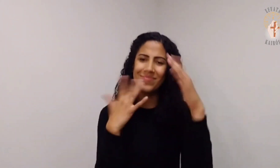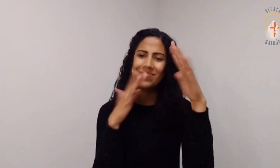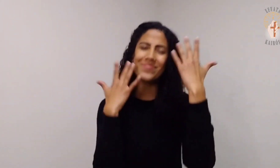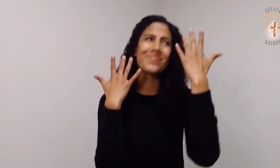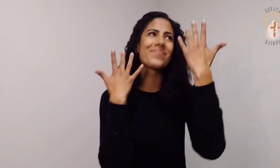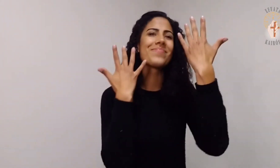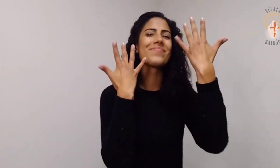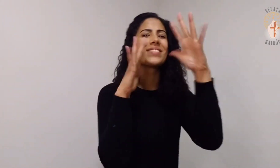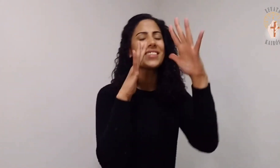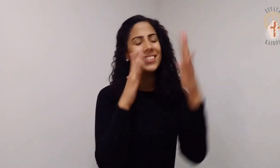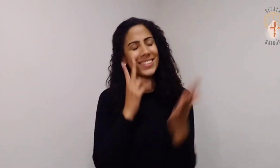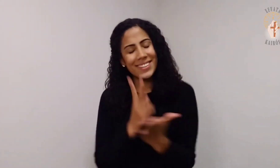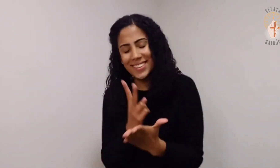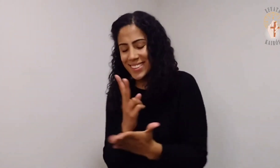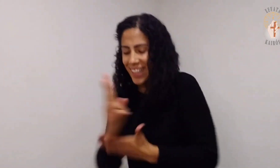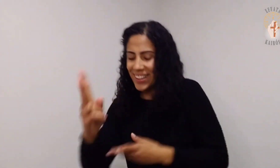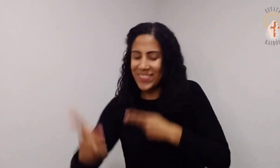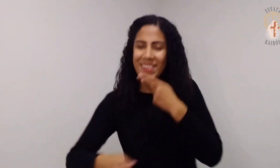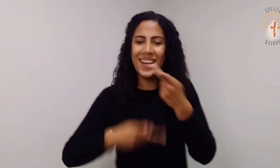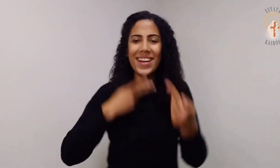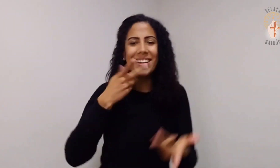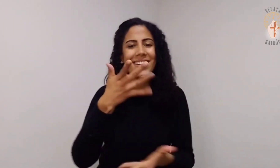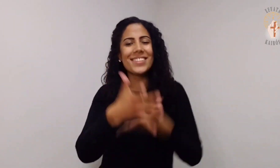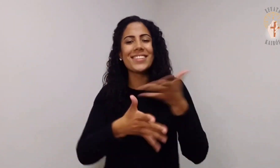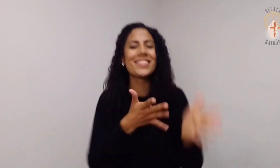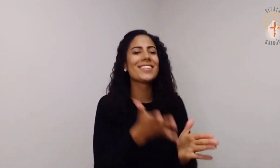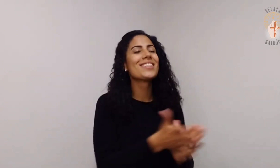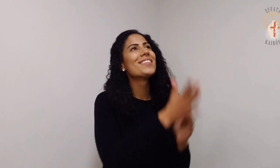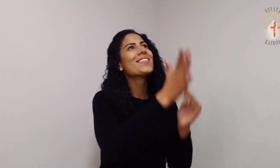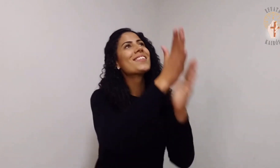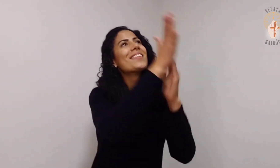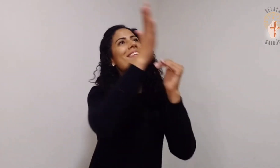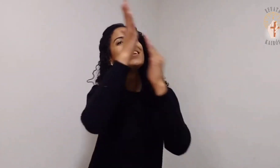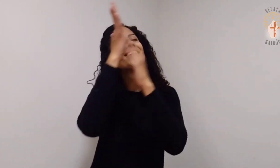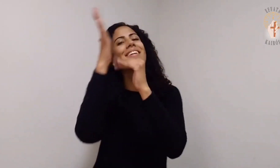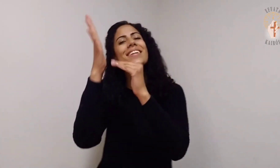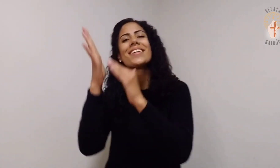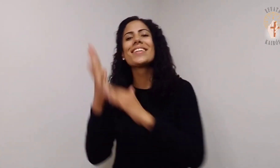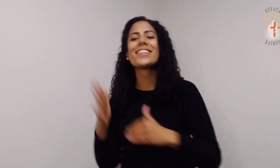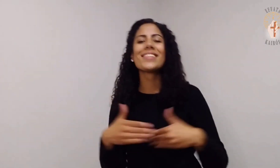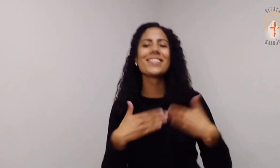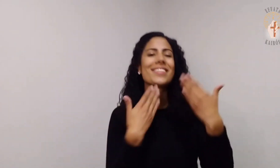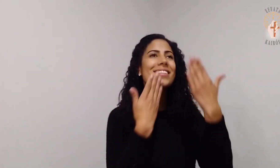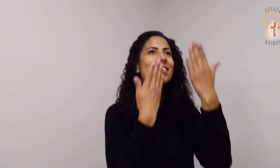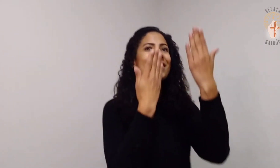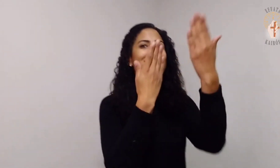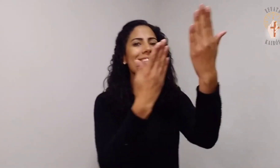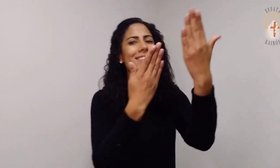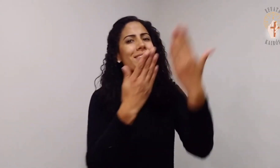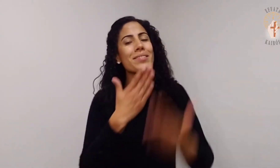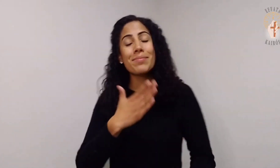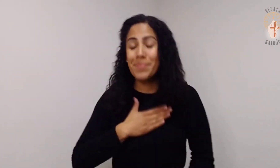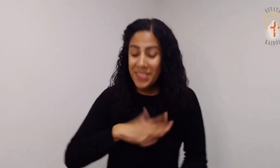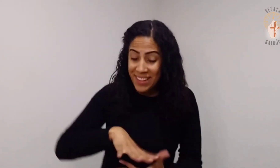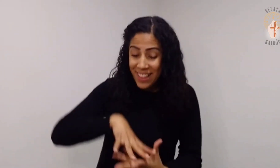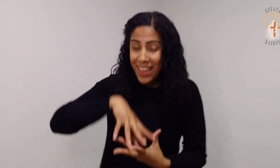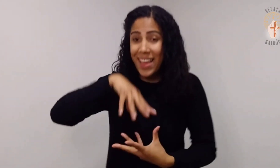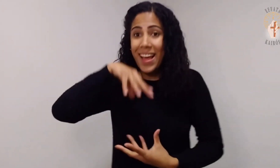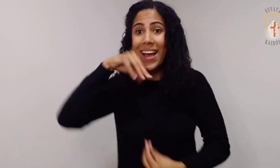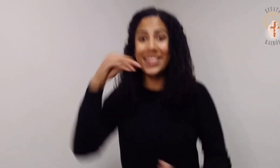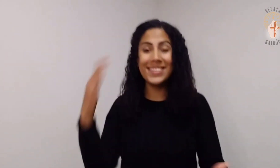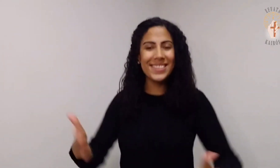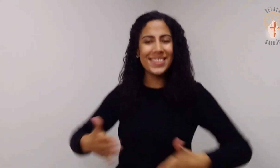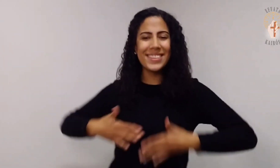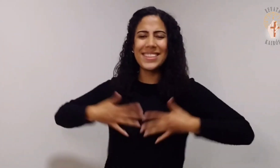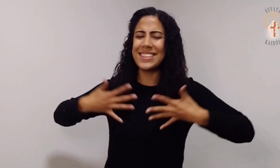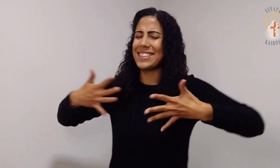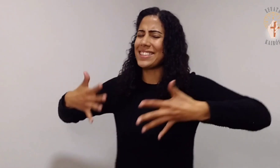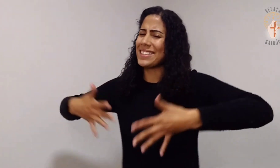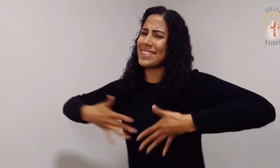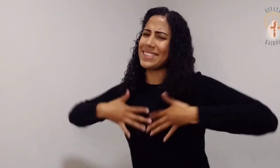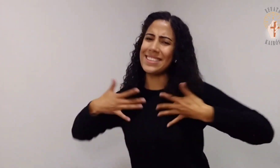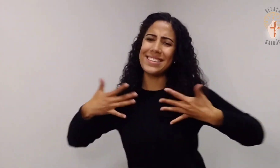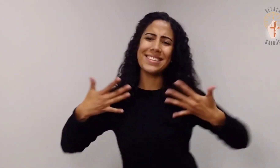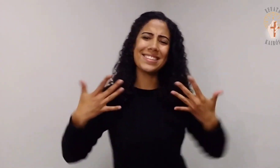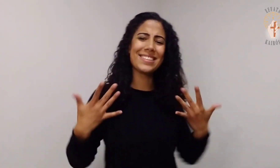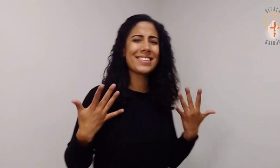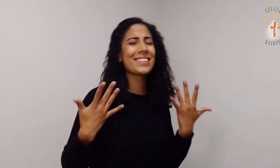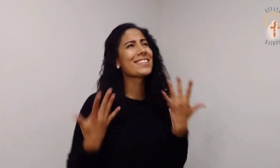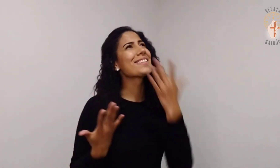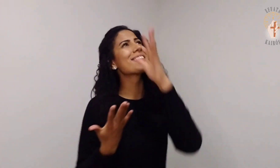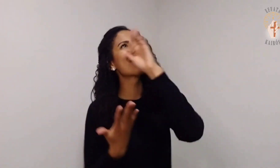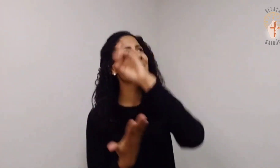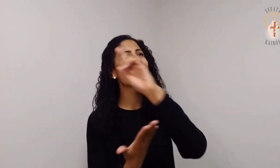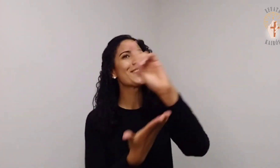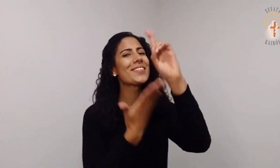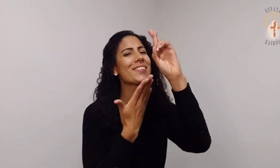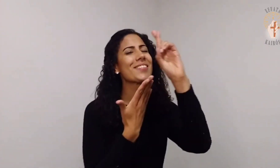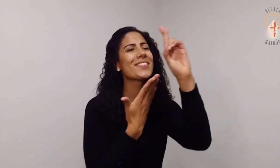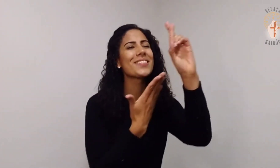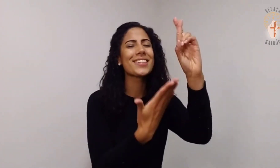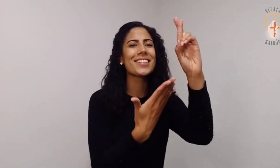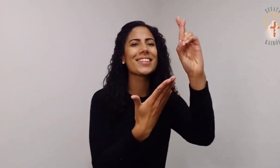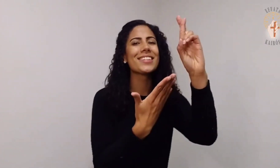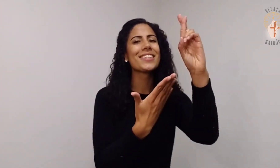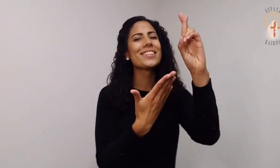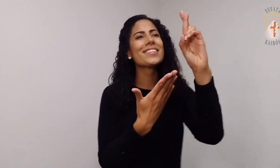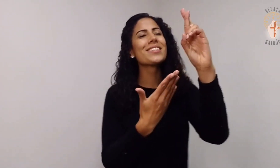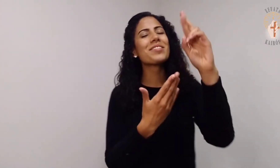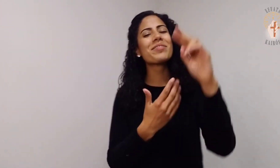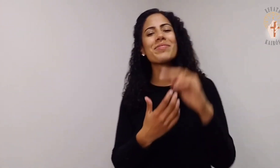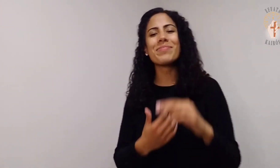seu louvor estará sempre em minha boca. Minha alma se gloria no Senhor;